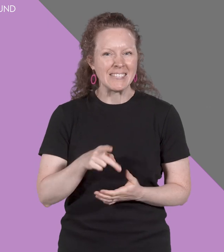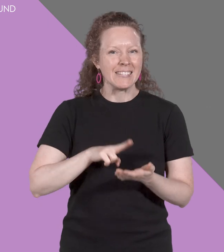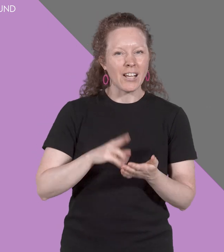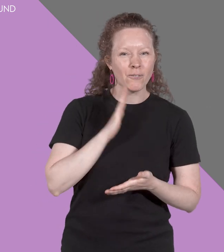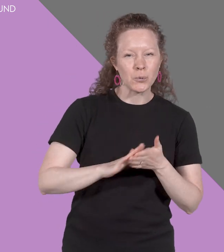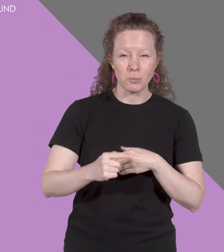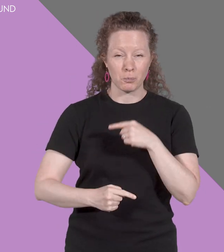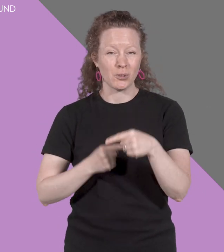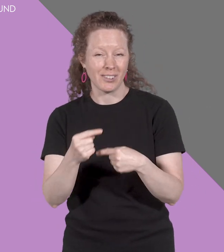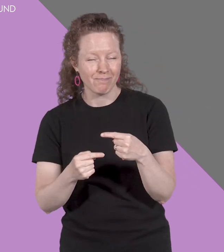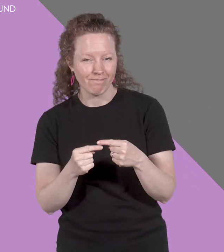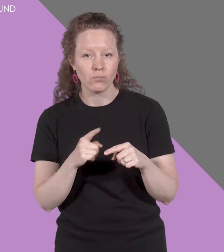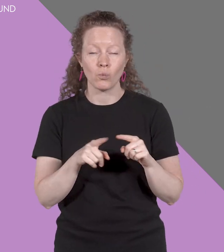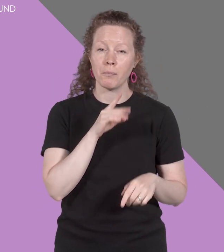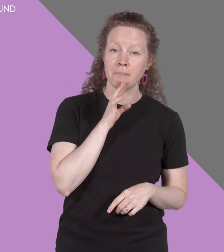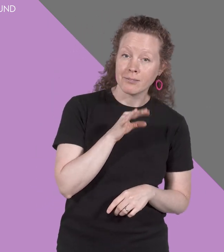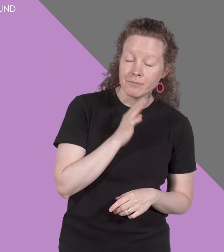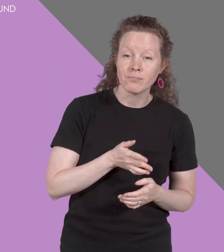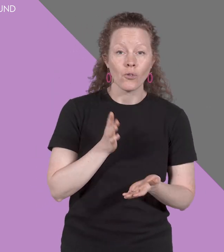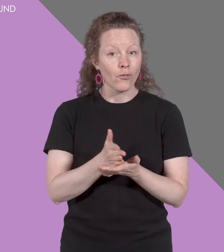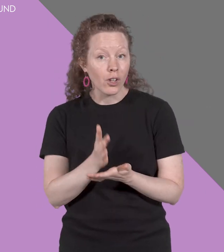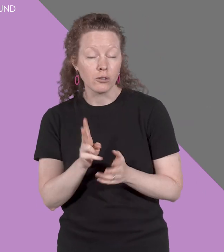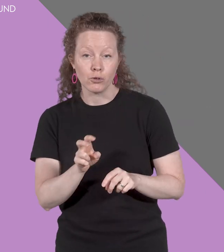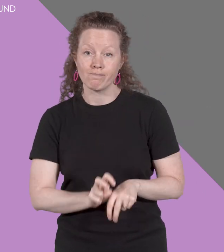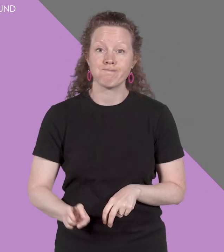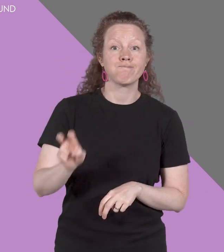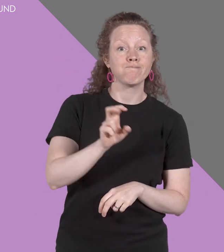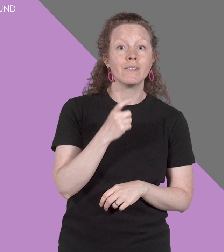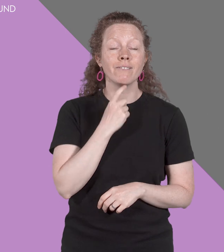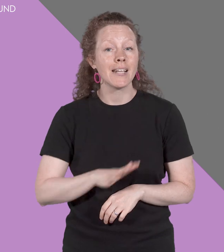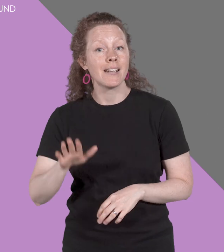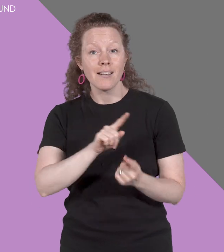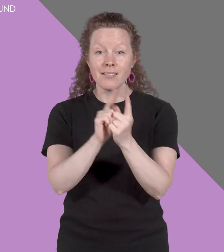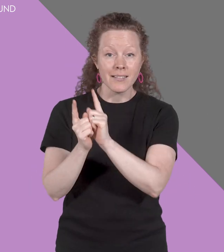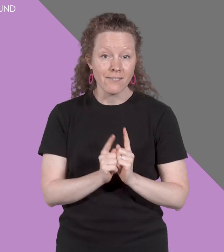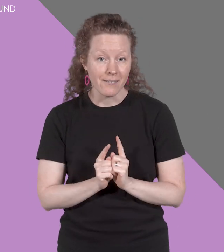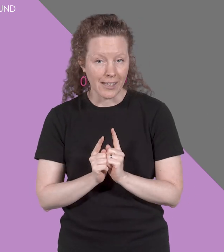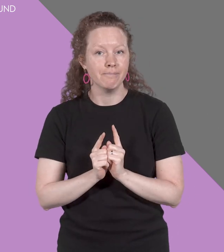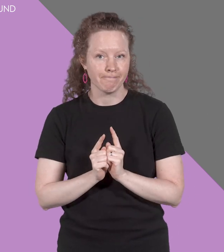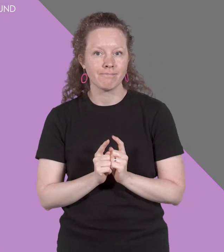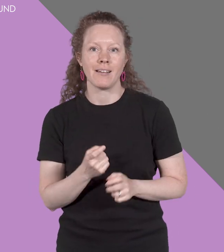Sannings- och försoningsprocessen har beretts vid talrika tillställningar - och träffar på olika håll i Finland.